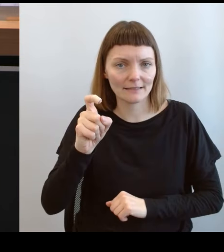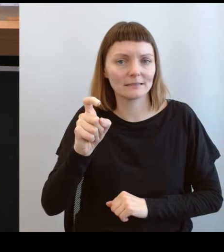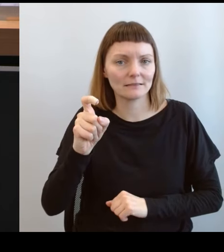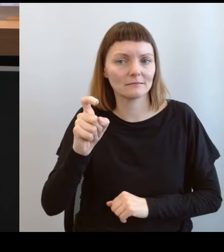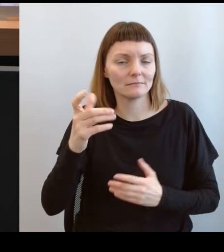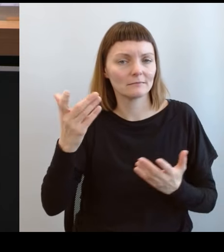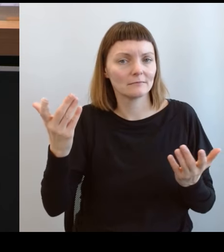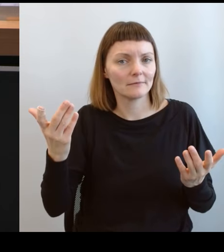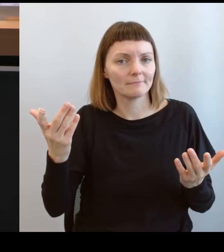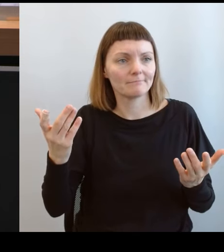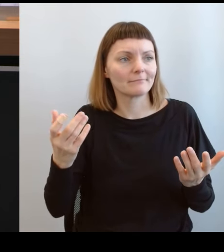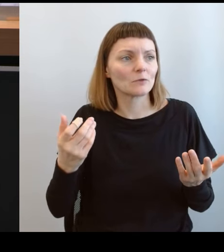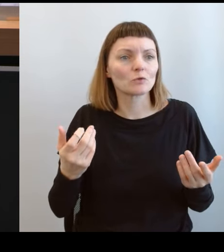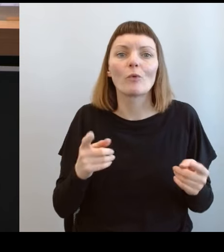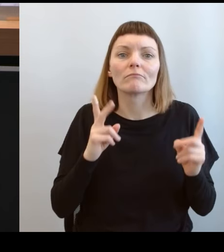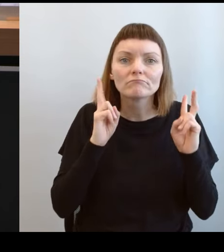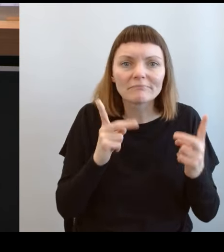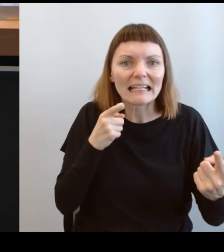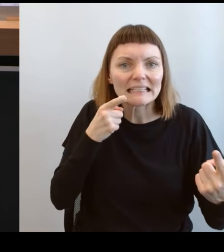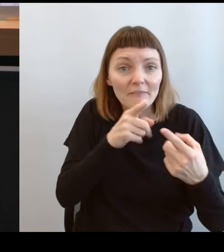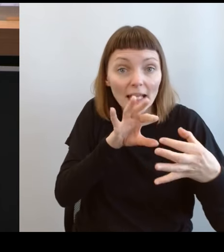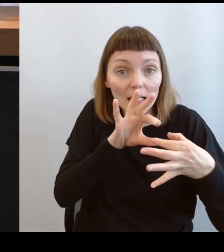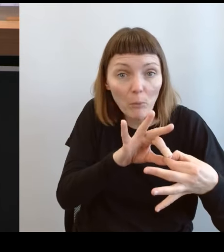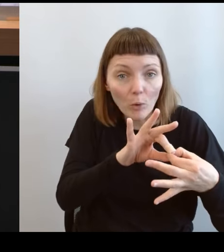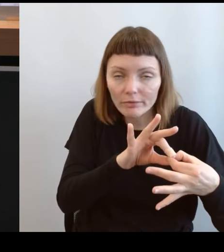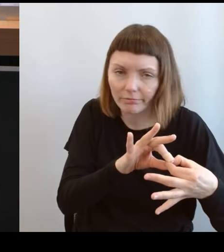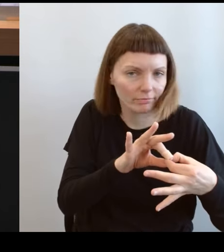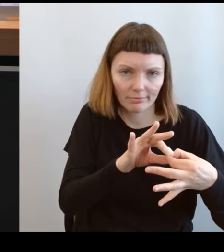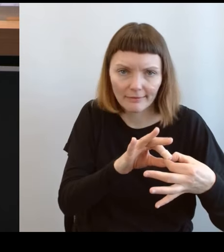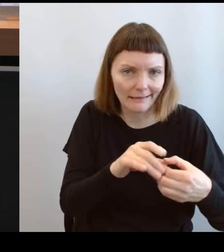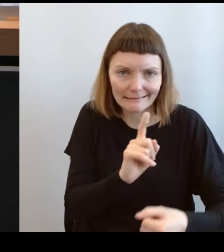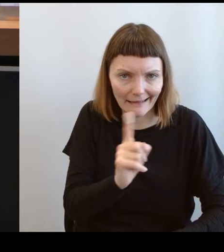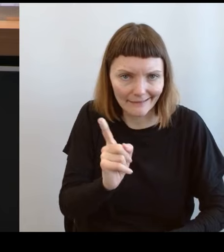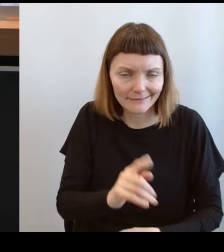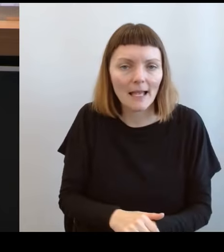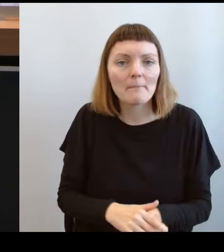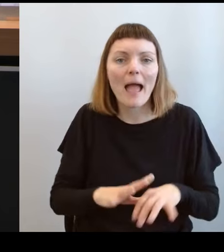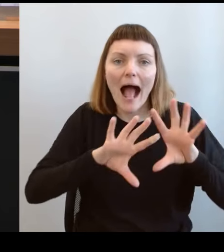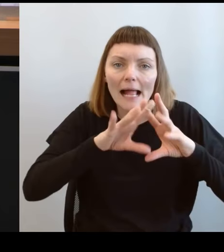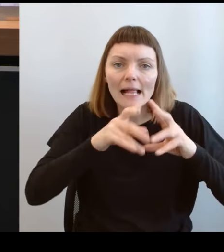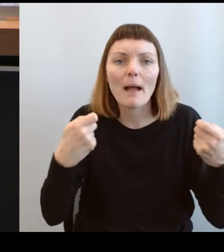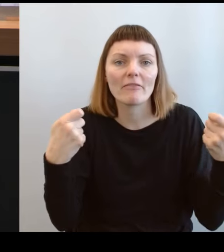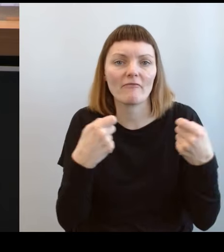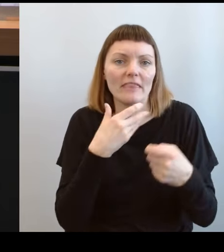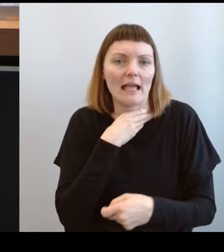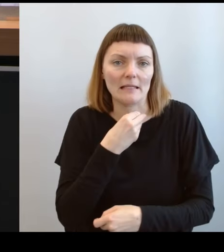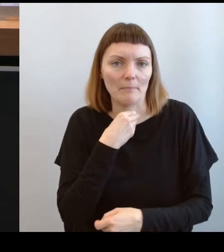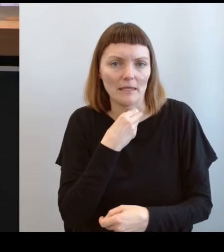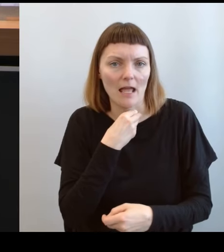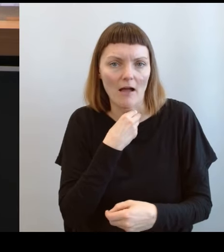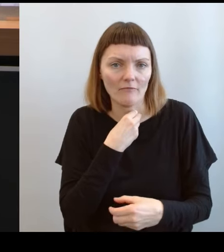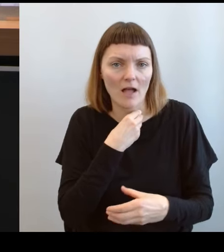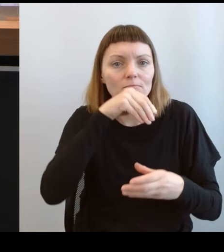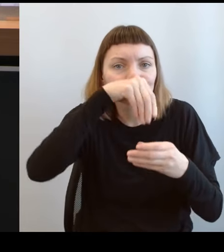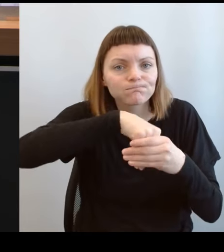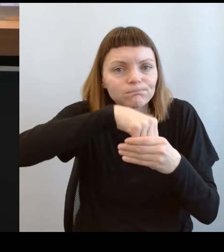der Deckung des allgemeinen Finanzbedarfs des Landes Berlins. Und der Finanzsenator hat ja vorhin in der Fragestunde auch noch